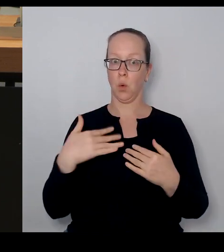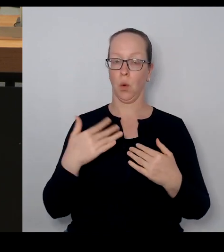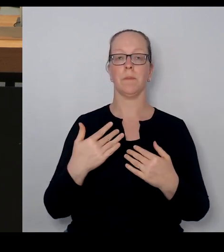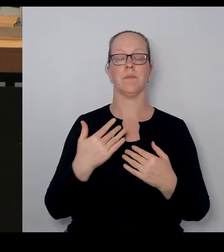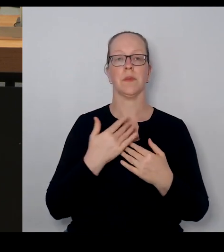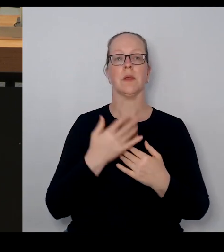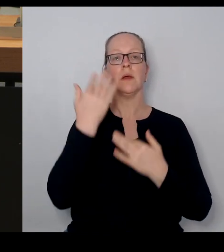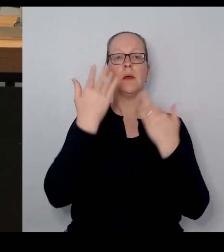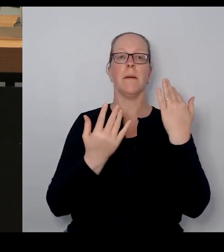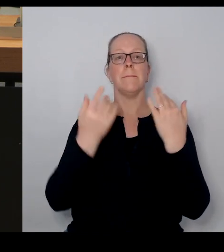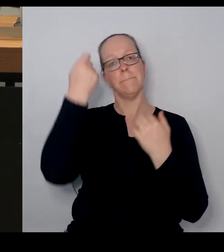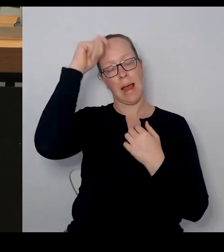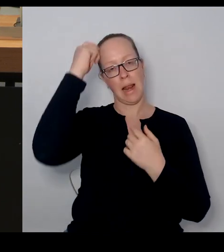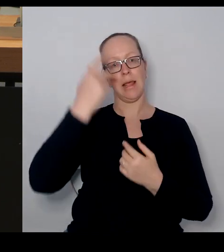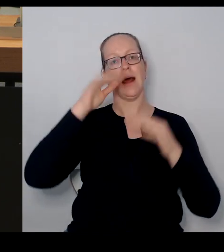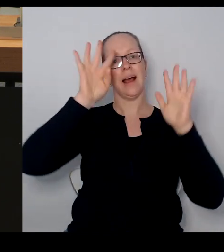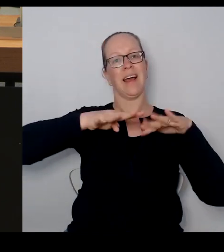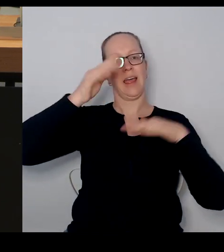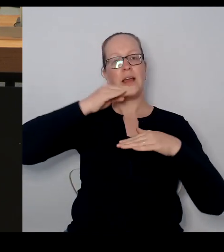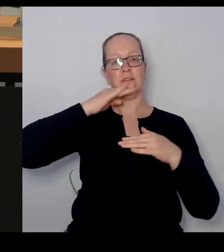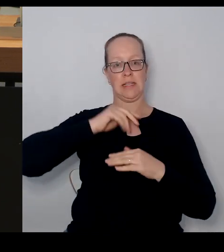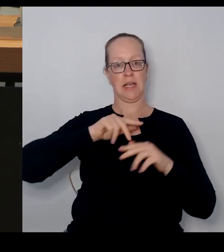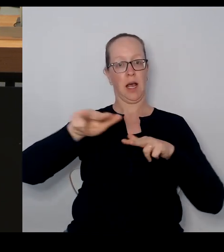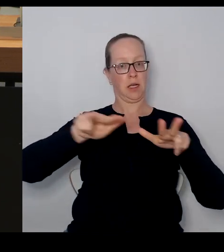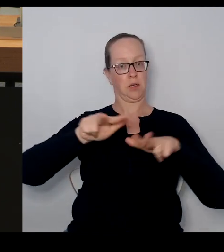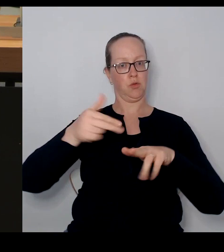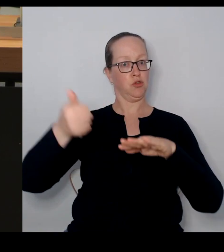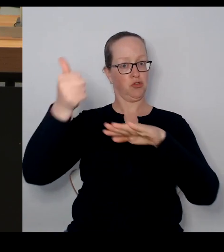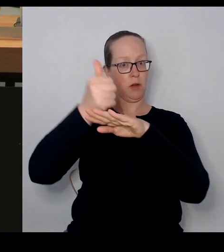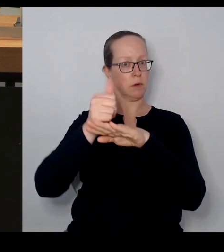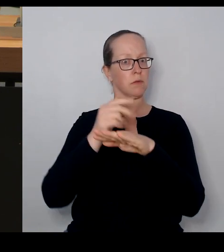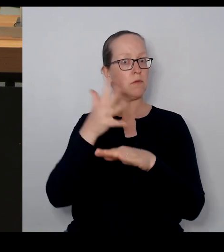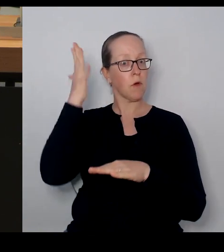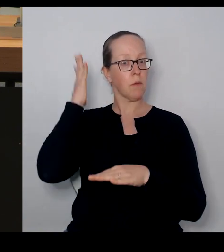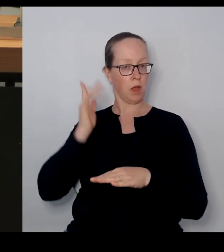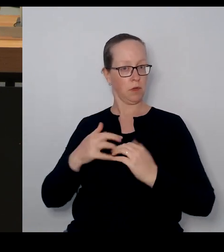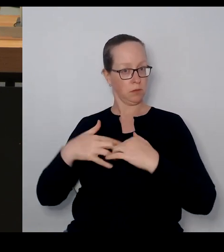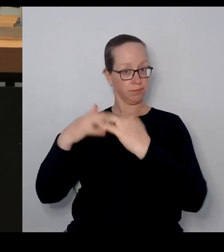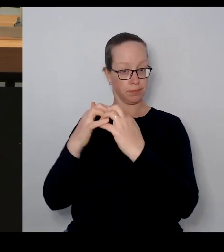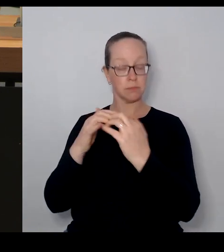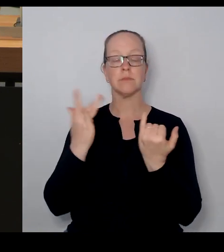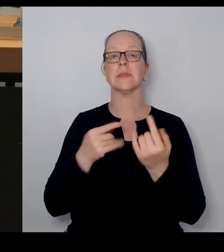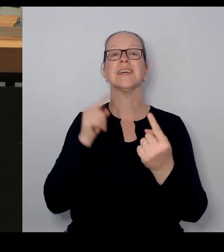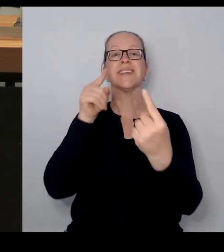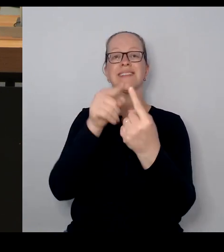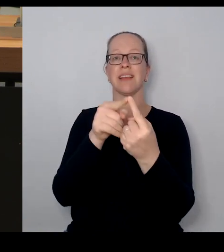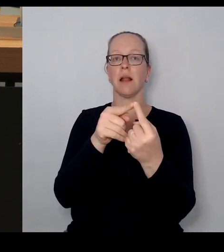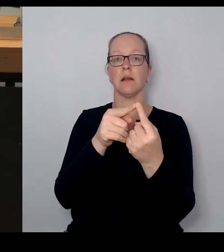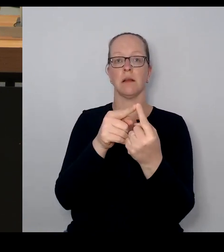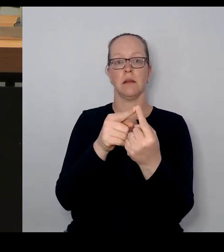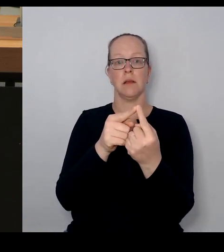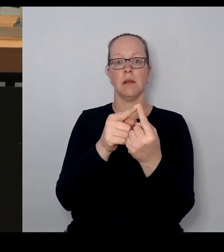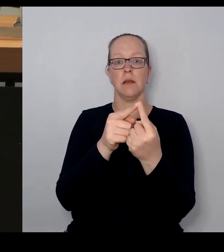mit dem Ziel, dafür zu sorgen, dass Berlin zur Schwammstadt wird. Dass Regenwasser zurückgehalten wird, dass